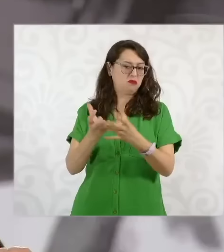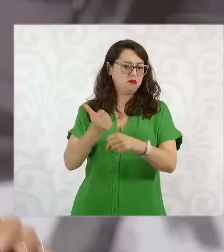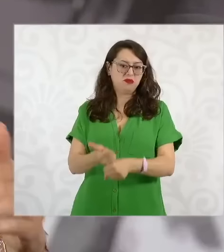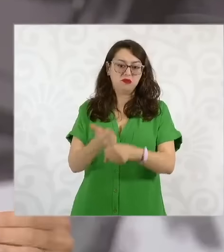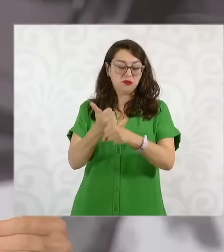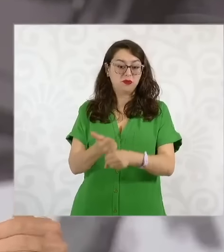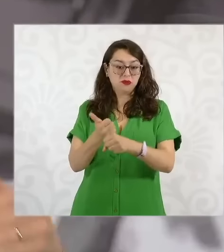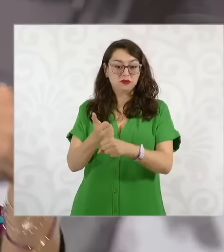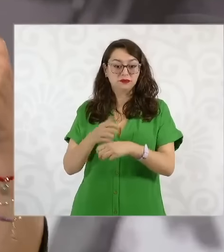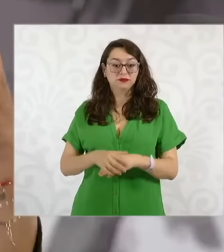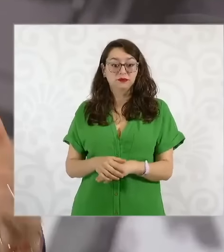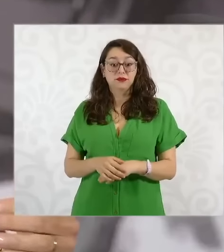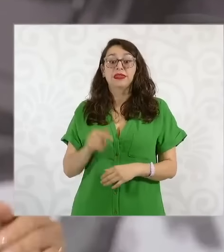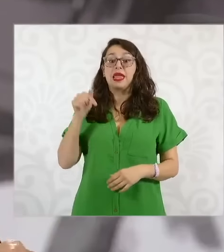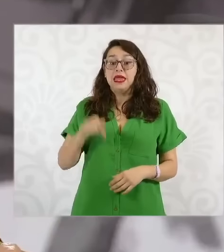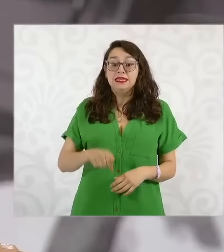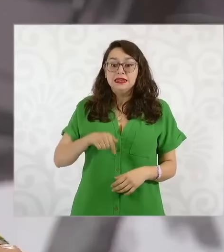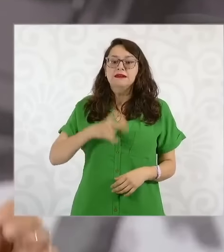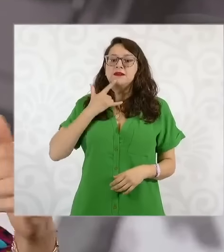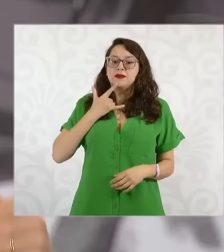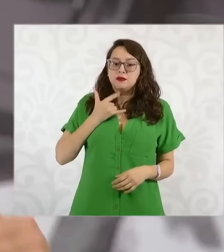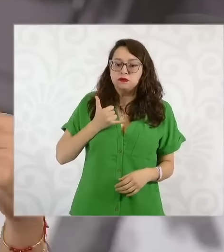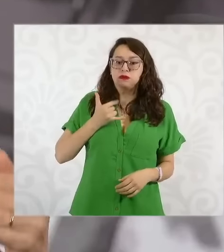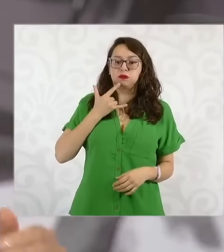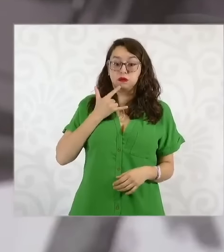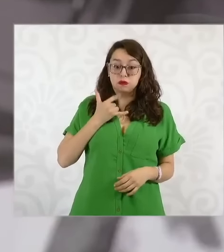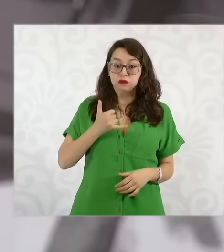Aquí pues hicimos un esfuerzo muy grande porque si no lo hubiéramos hecho